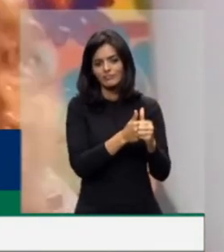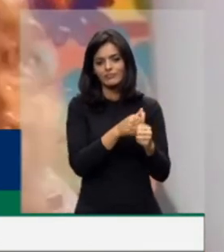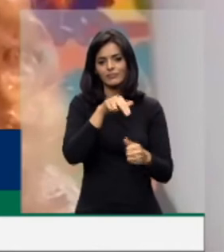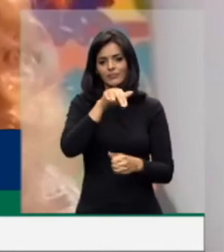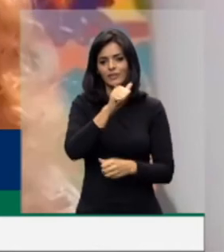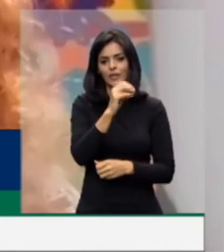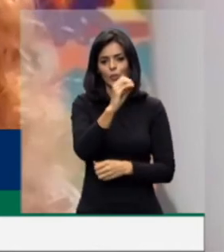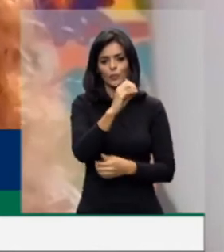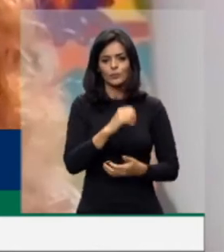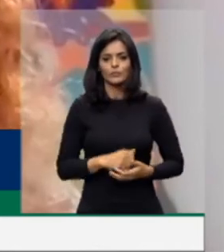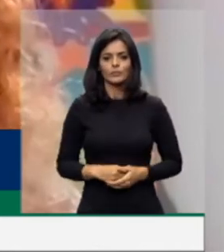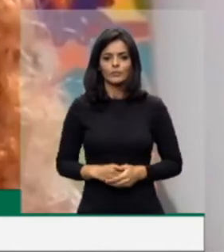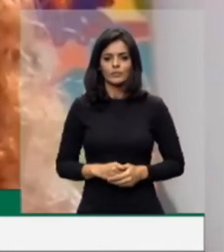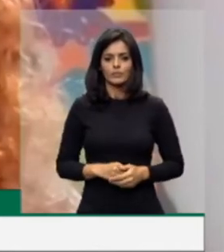PELO CONJUNTO DA OBRA VAI ORIENTAR COMO TODOS OS